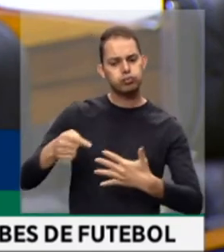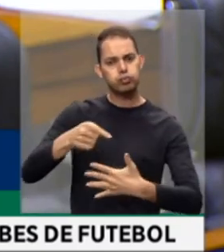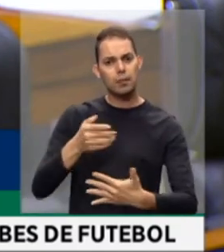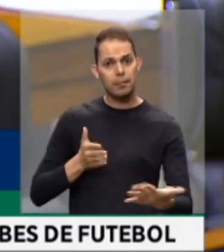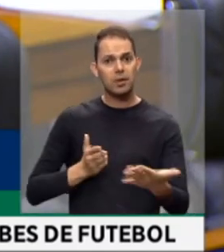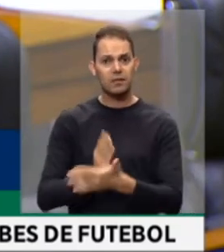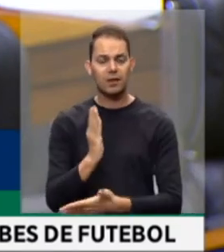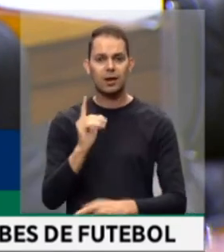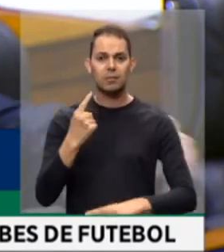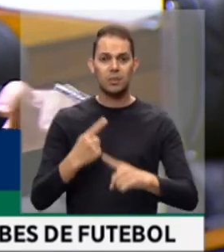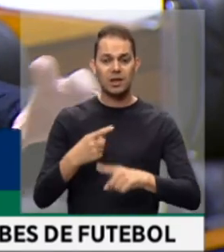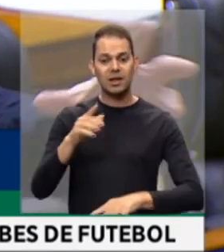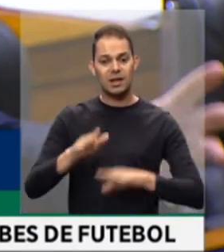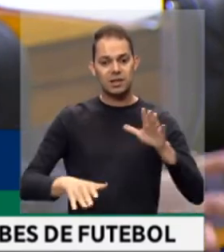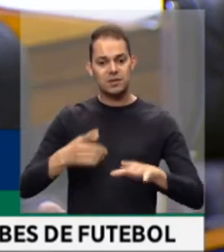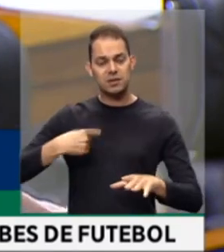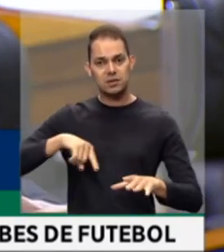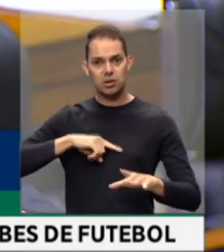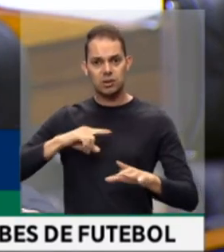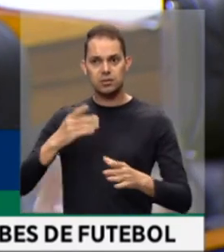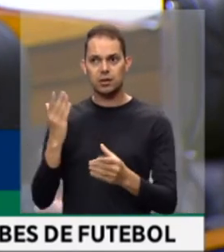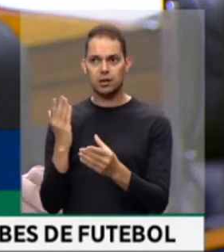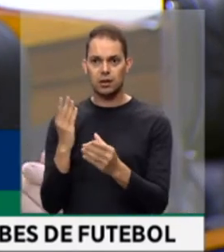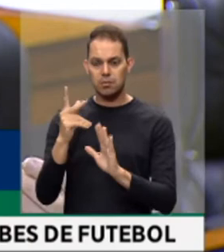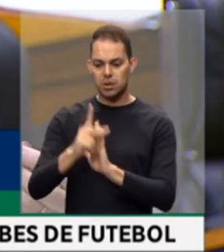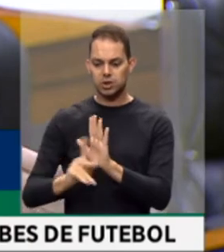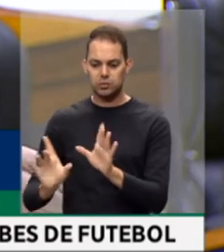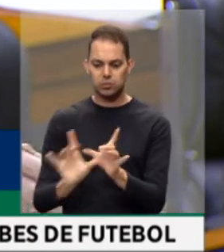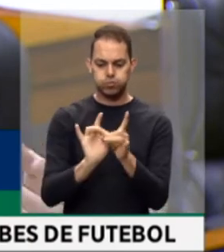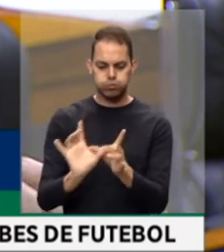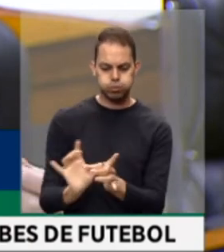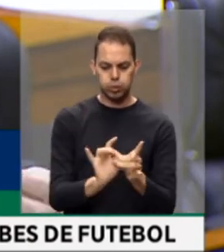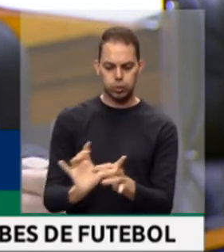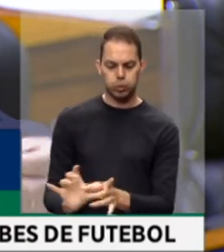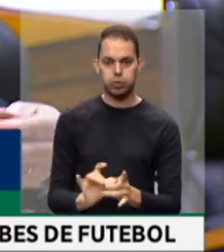SENHOR PRESIDENTE, VAI AJUDAR... A QUE NÓS TENHAMOS MAIS ELEMENTOS QUE ÀS VEZES QUANDO A GENTE FAZ UM